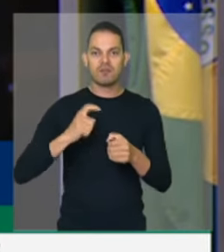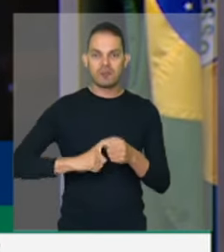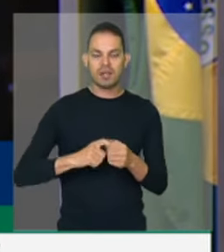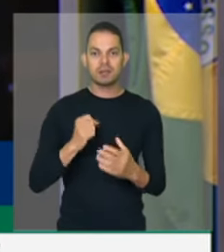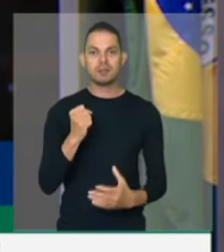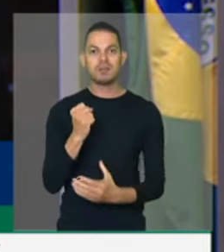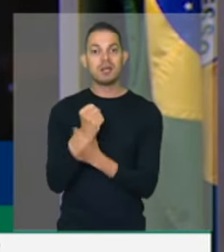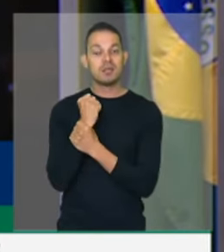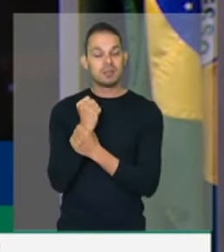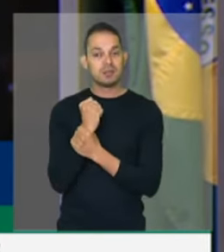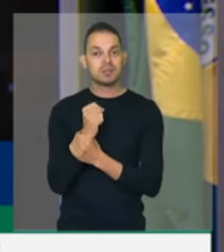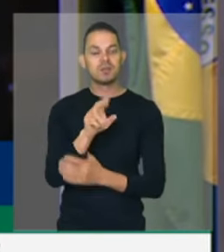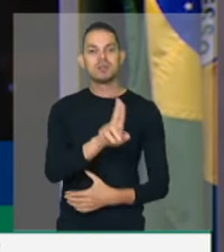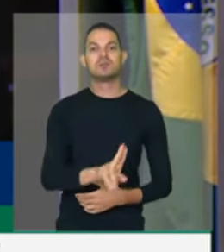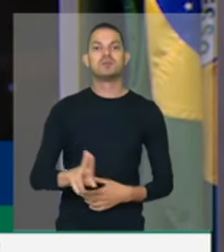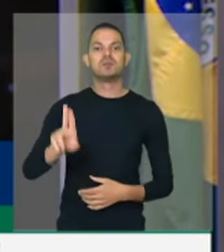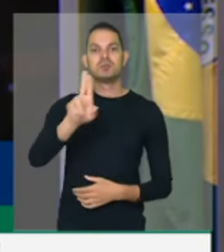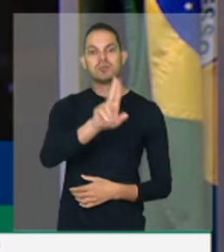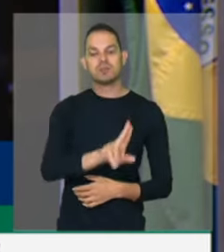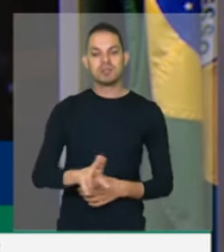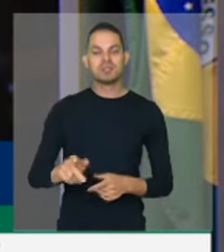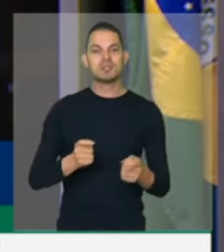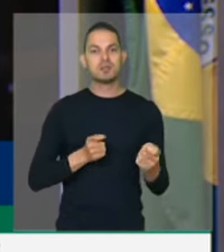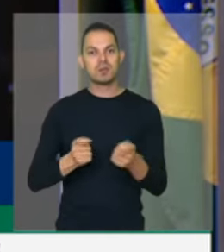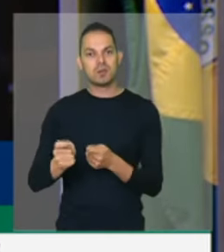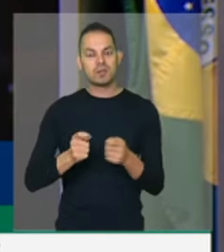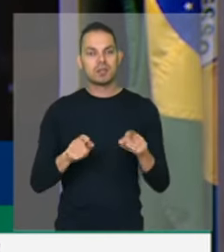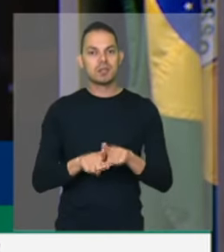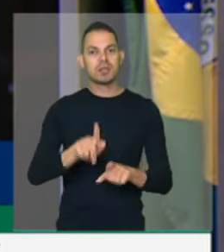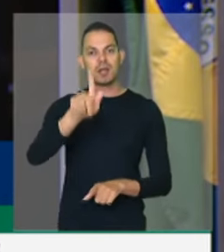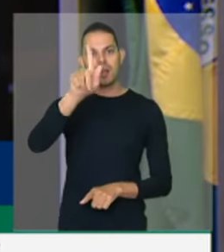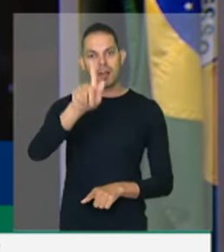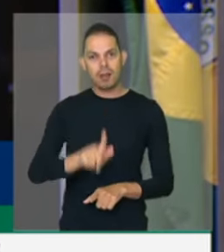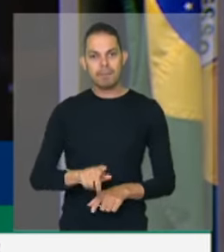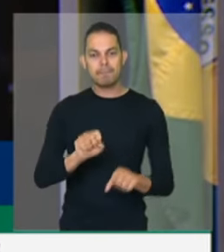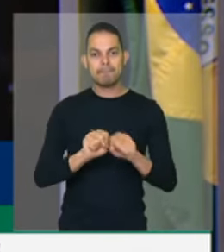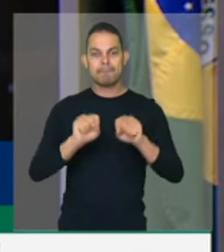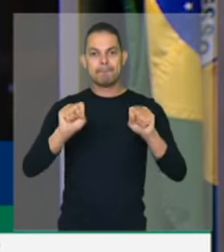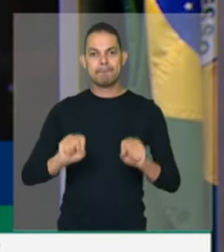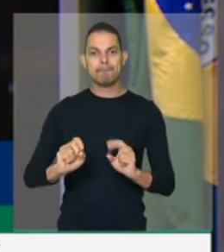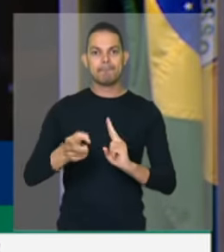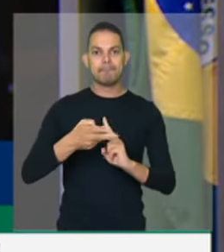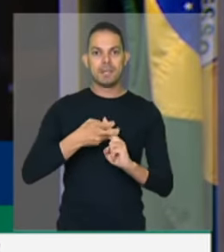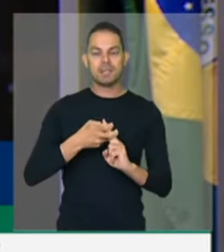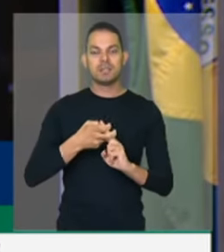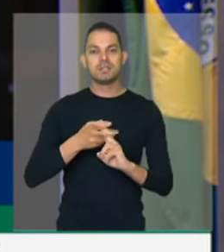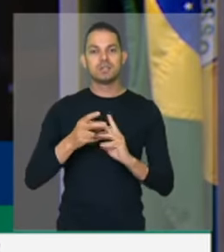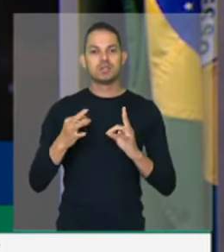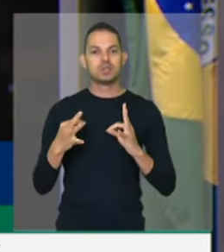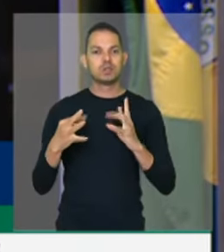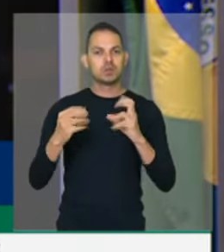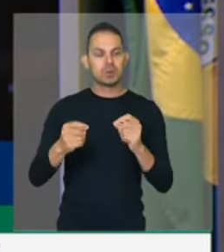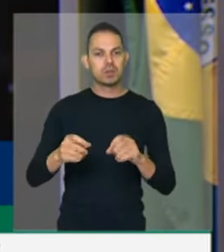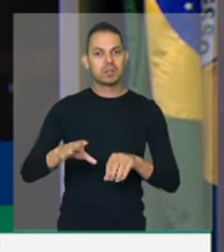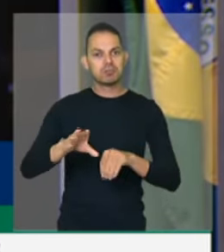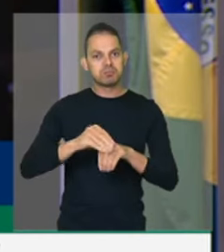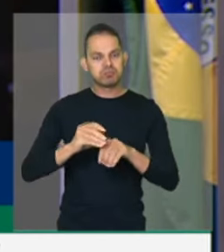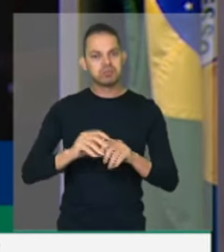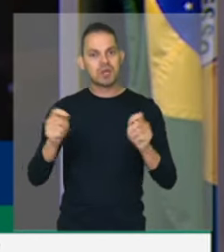GERENCIAMENTO PELO SISTEMA ÚNICO DE SAÚDE DE TODA A CAPACIDADE HOSPITALAR INSTALADA NO PAÍS E COM O OBJETIVO DE GARANTIR ACESSO UNIVERSAL E IGUALITÁRIO PARA